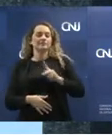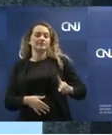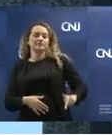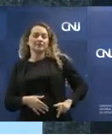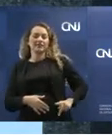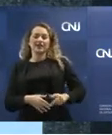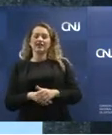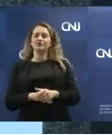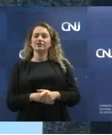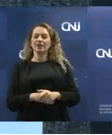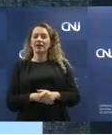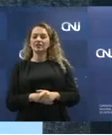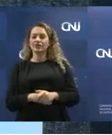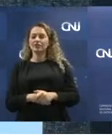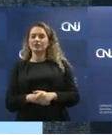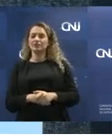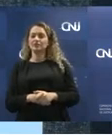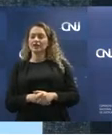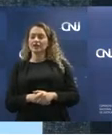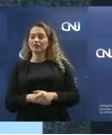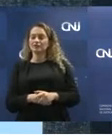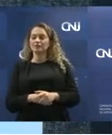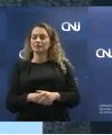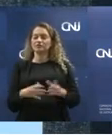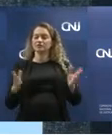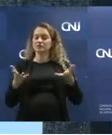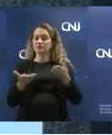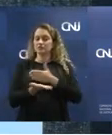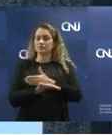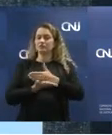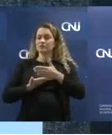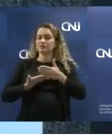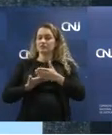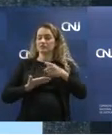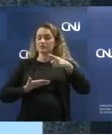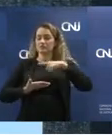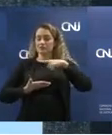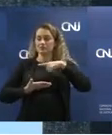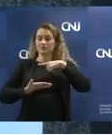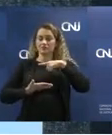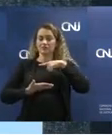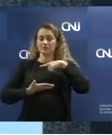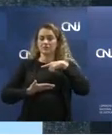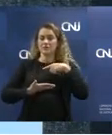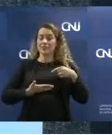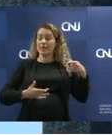Sobretudo no momento exatamente dessa crise pandémica que atingiu o mundo inteiro.